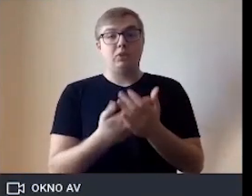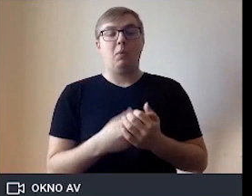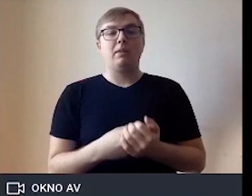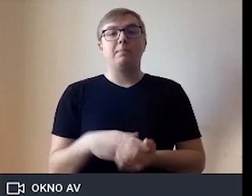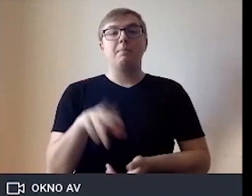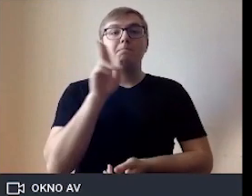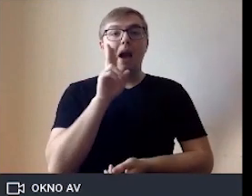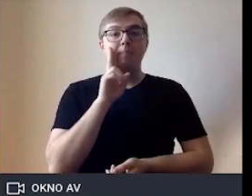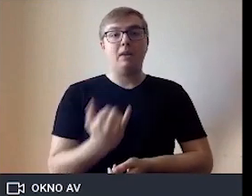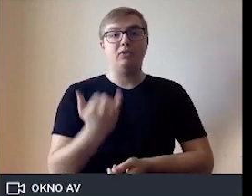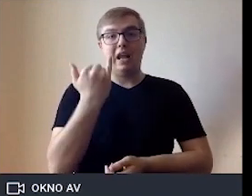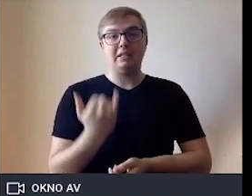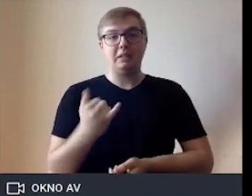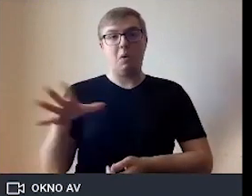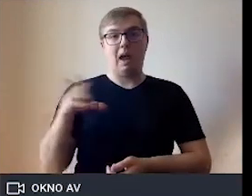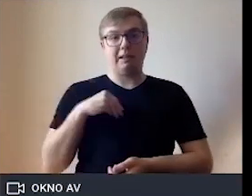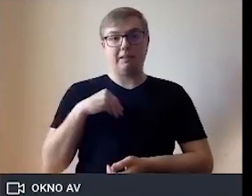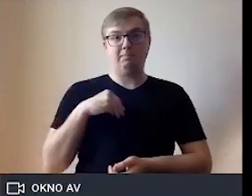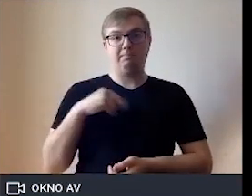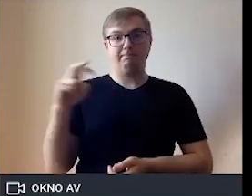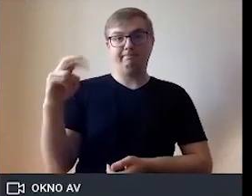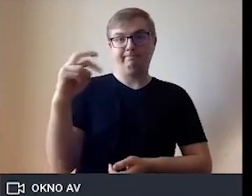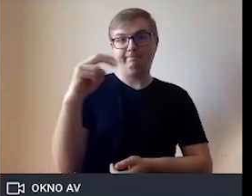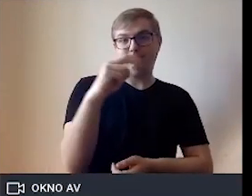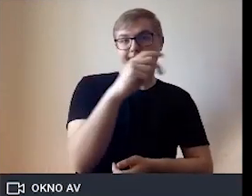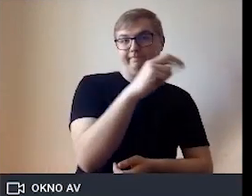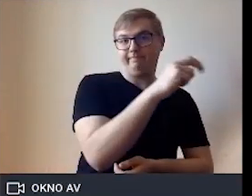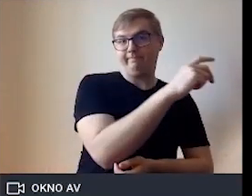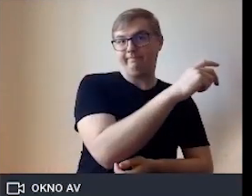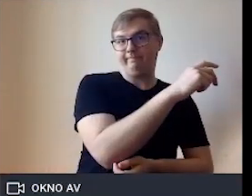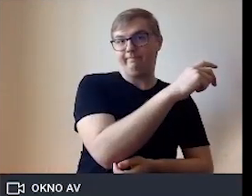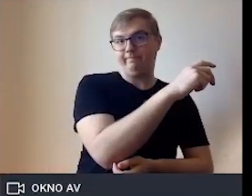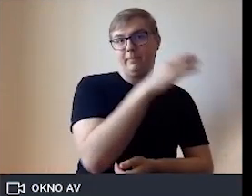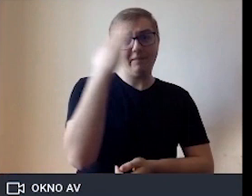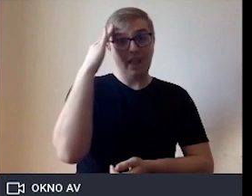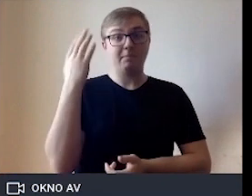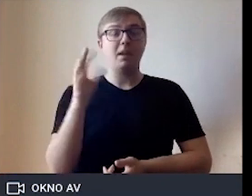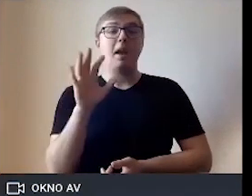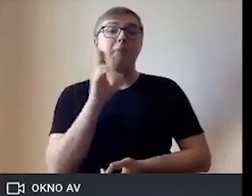Na przykład: mama z dzieckiem idą sobie (przestrzeń).